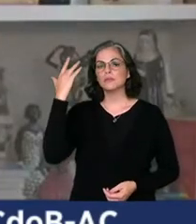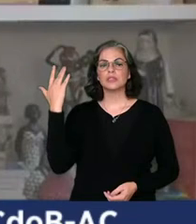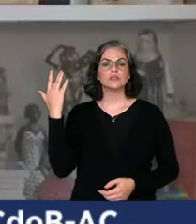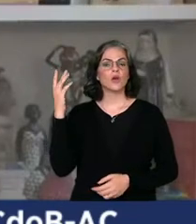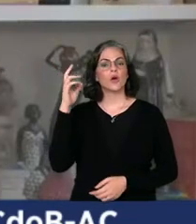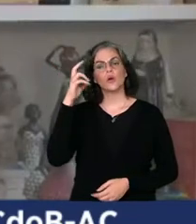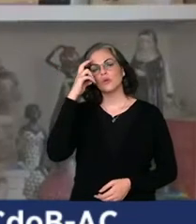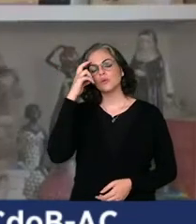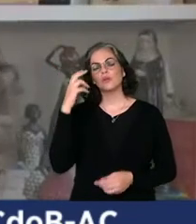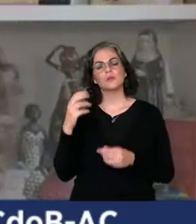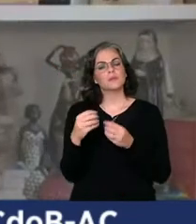DIZÍAMOS ANTERIORMENTE, FORAM OS MAIS PREJUDICADOS, FORAM OS